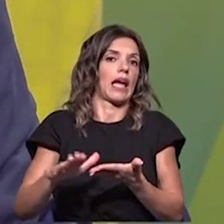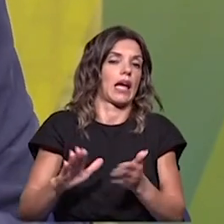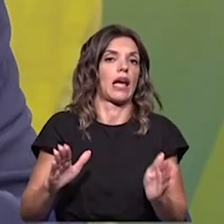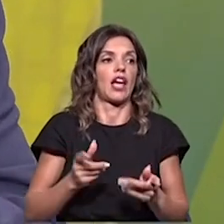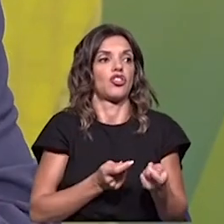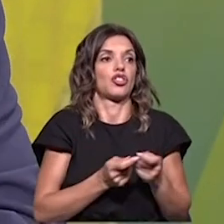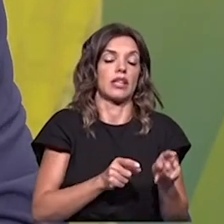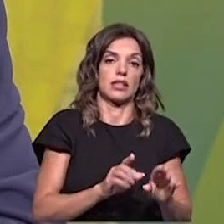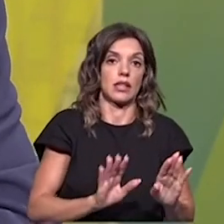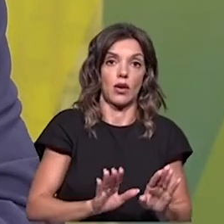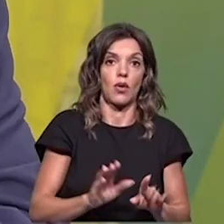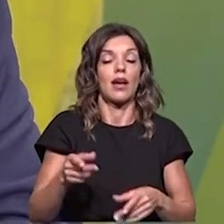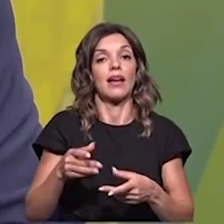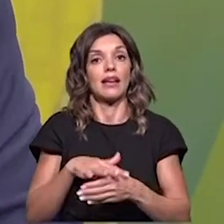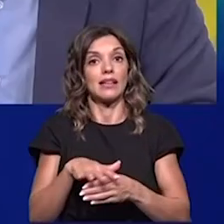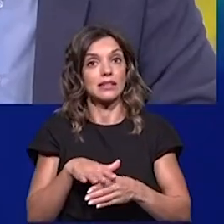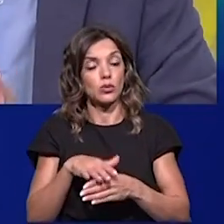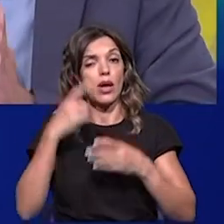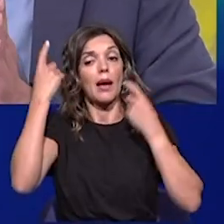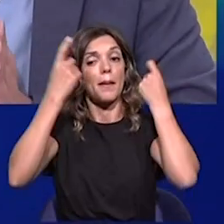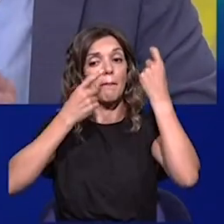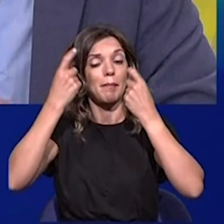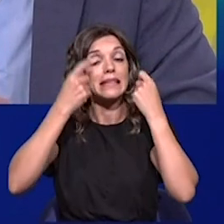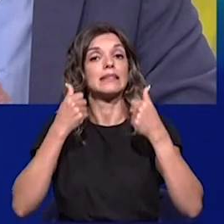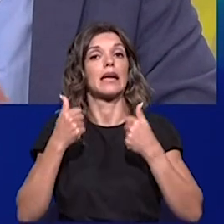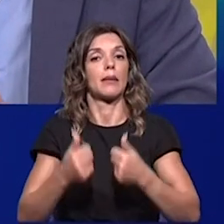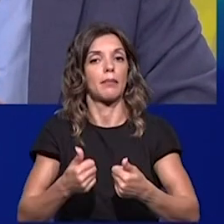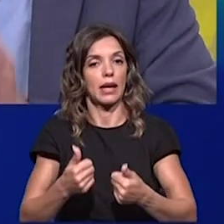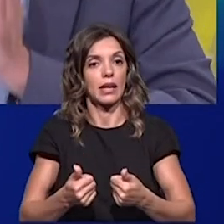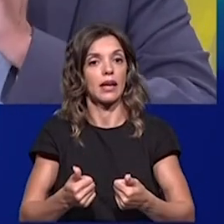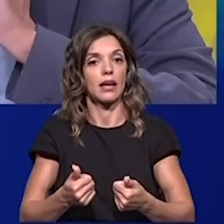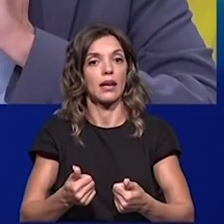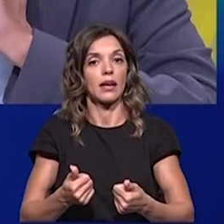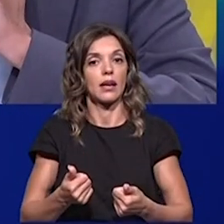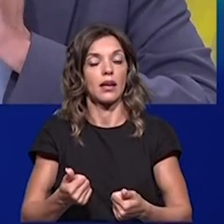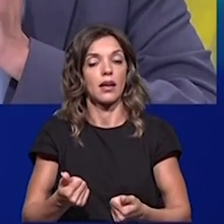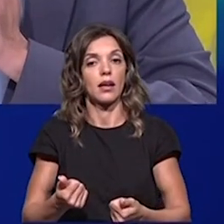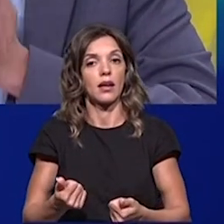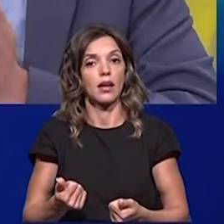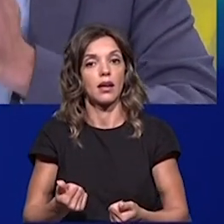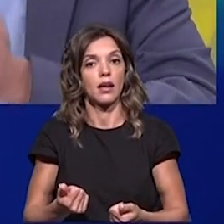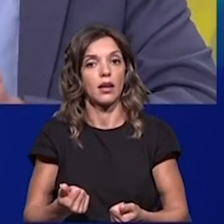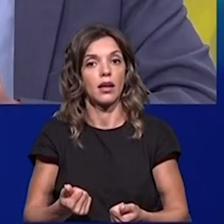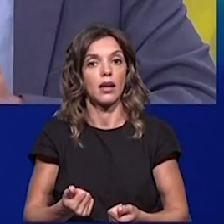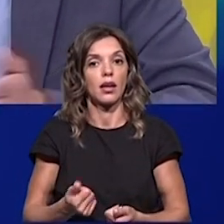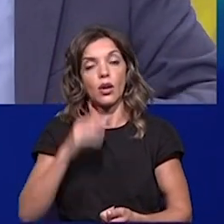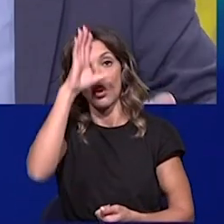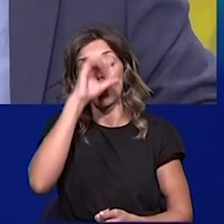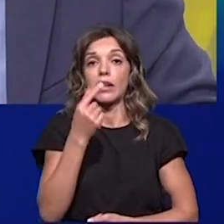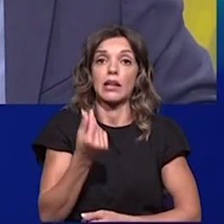Por isso é uma situação que tem que ser muito bem pensada, muito bem planeada… O estado fica com muito mais dinheiro. O estado fica com mais dinheiro se houver investimento.